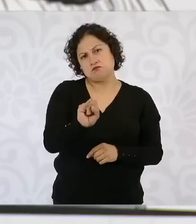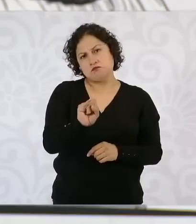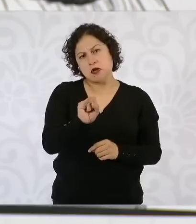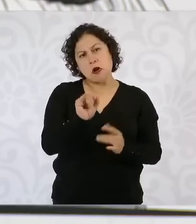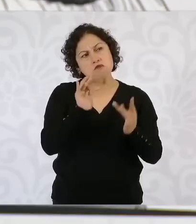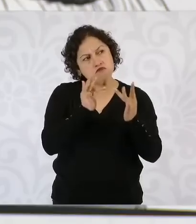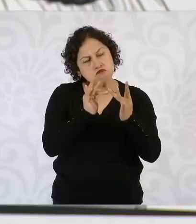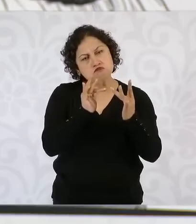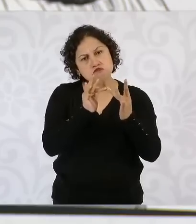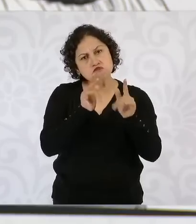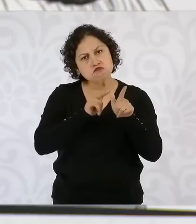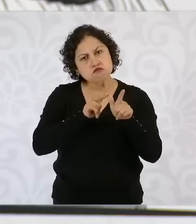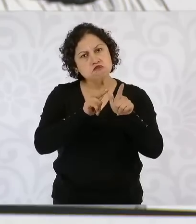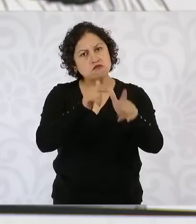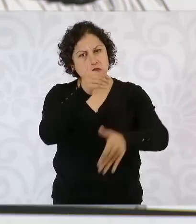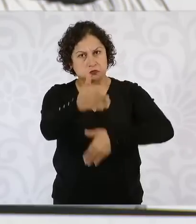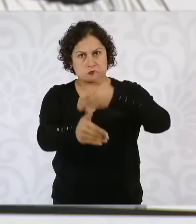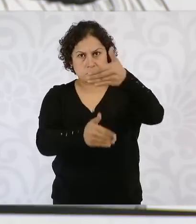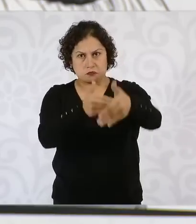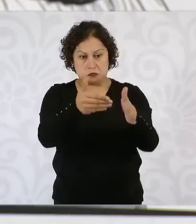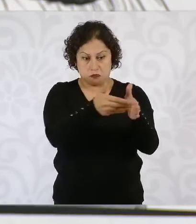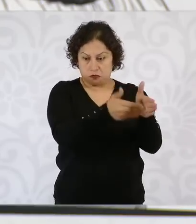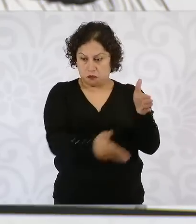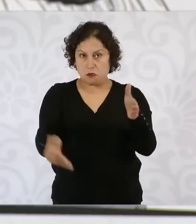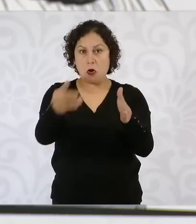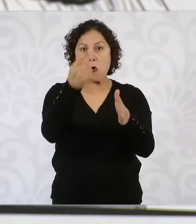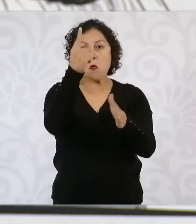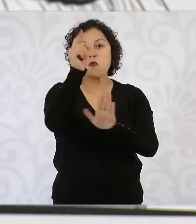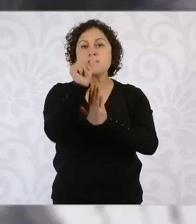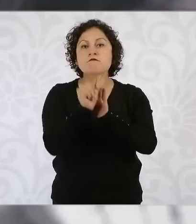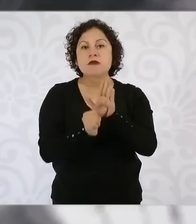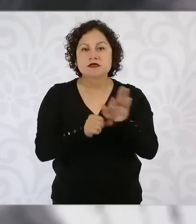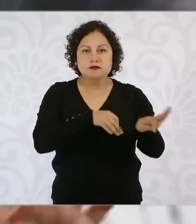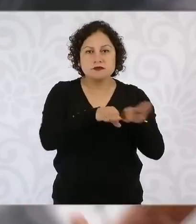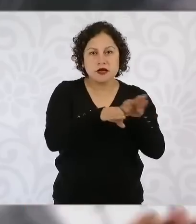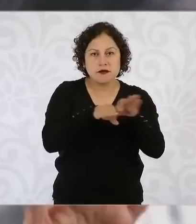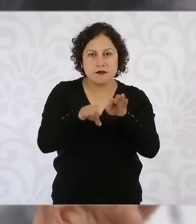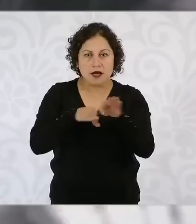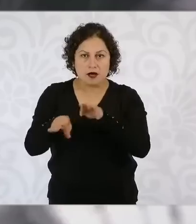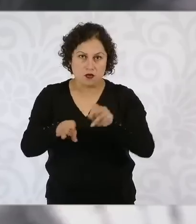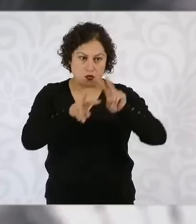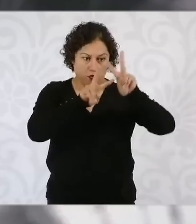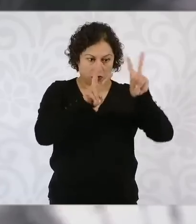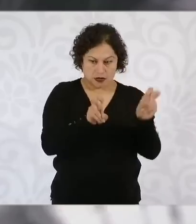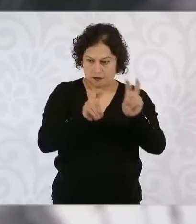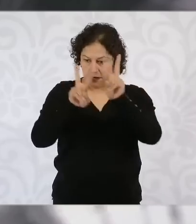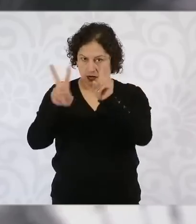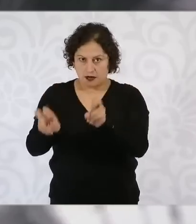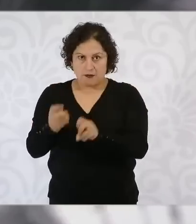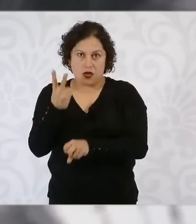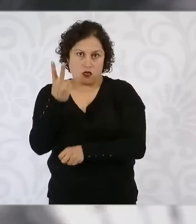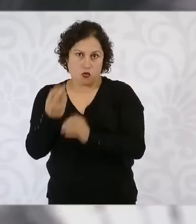este mes de trabajo que estamos dando para los dos temas inmigración continúa esta mesa de alto